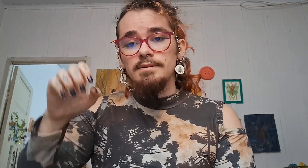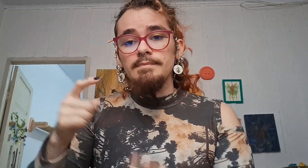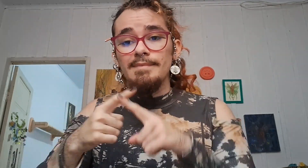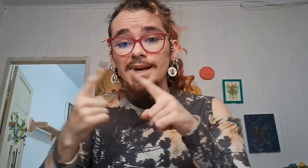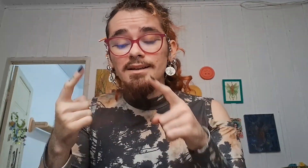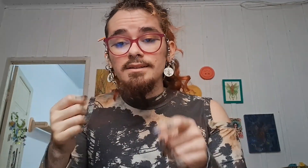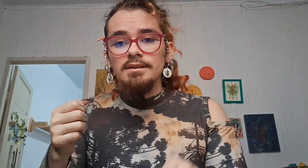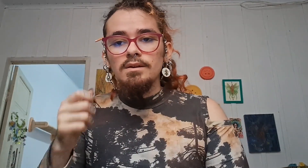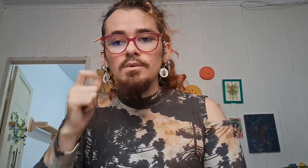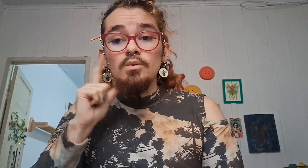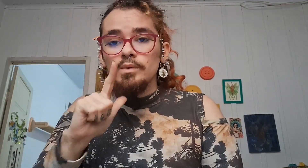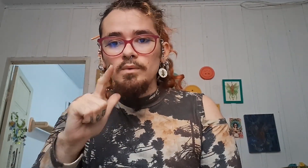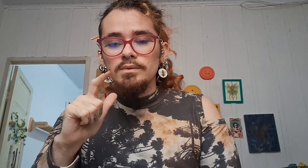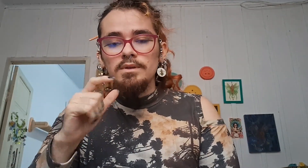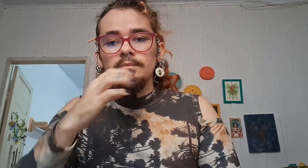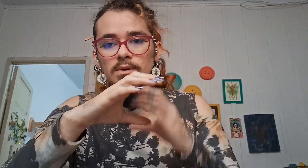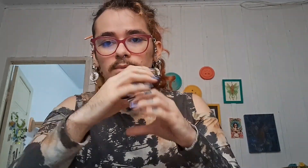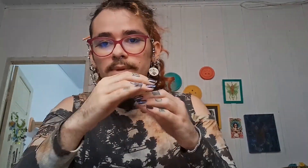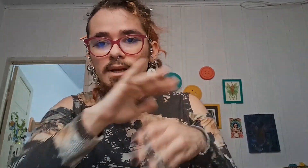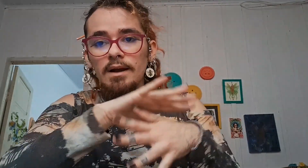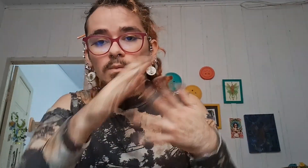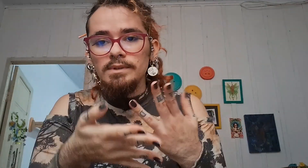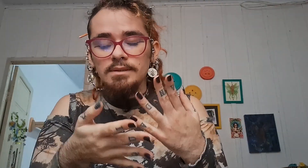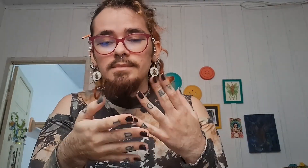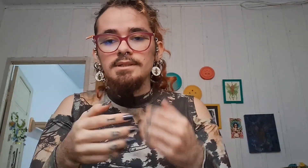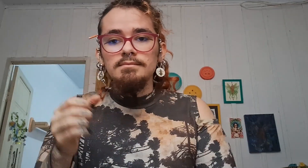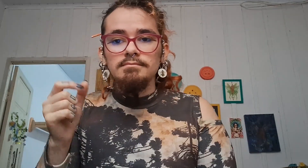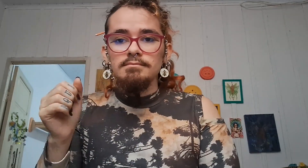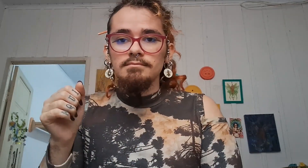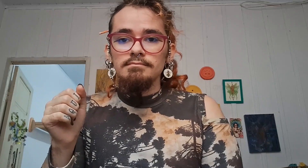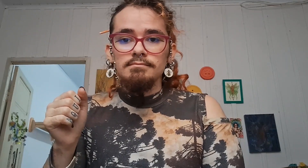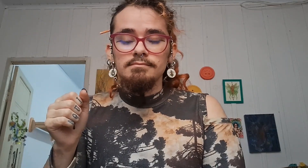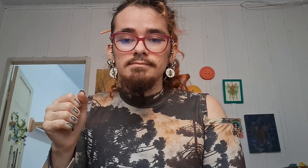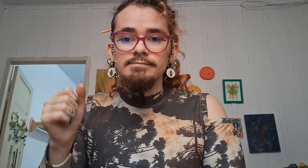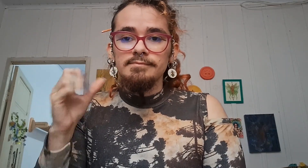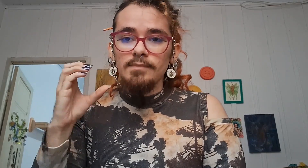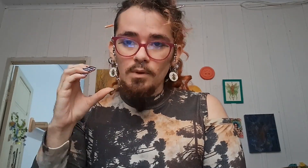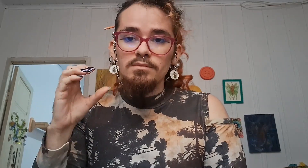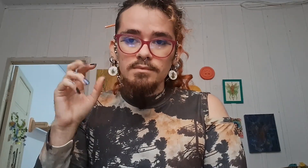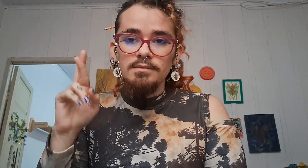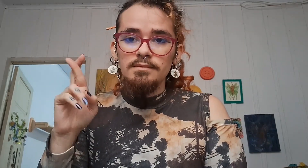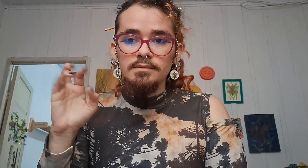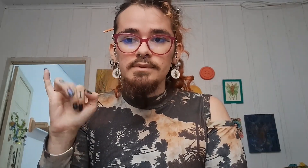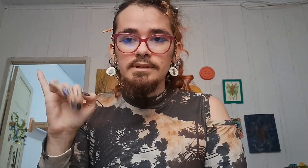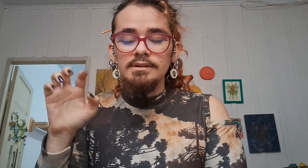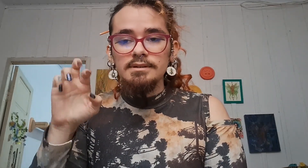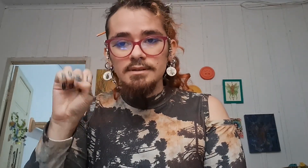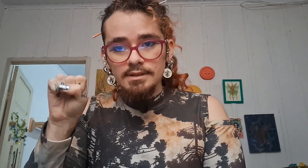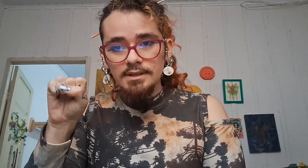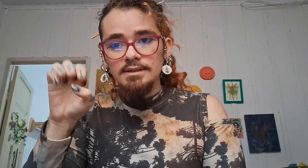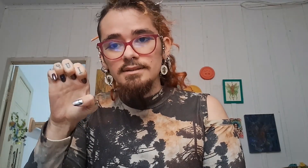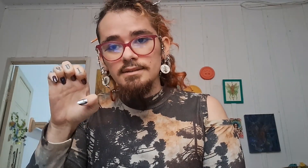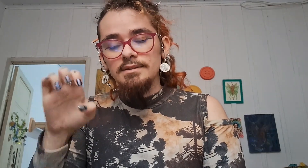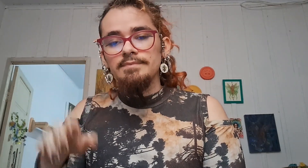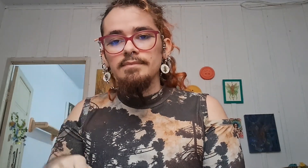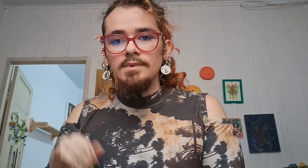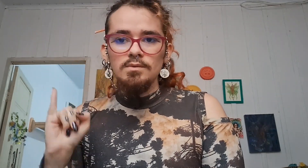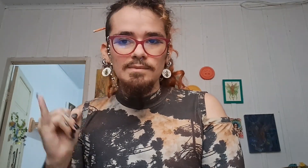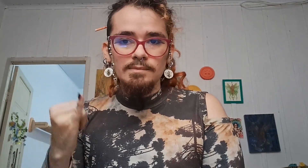mas eu consigo me comunicar em libras quando estou em crise